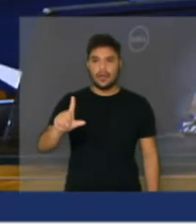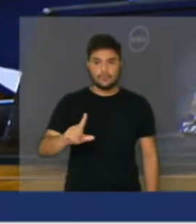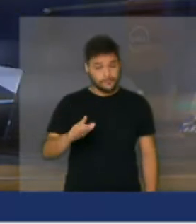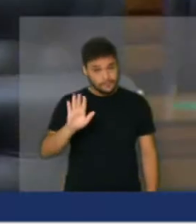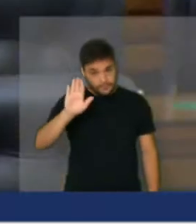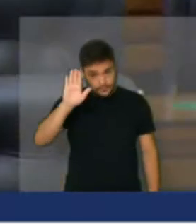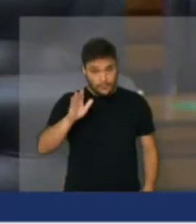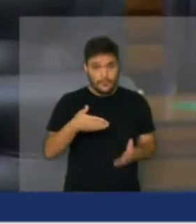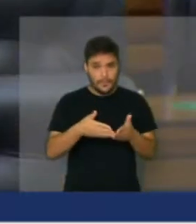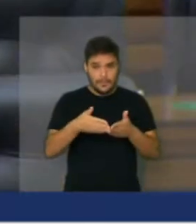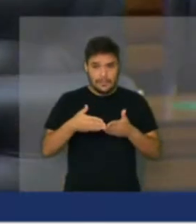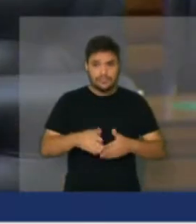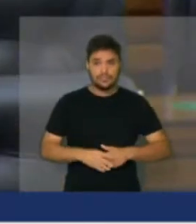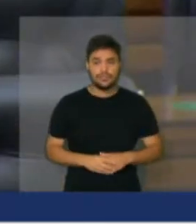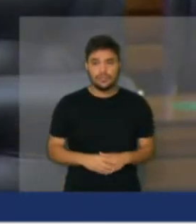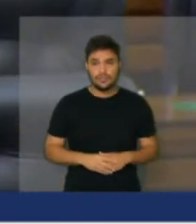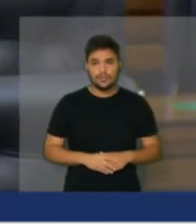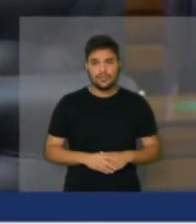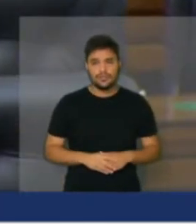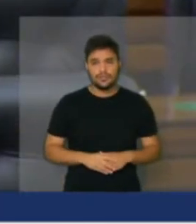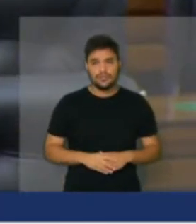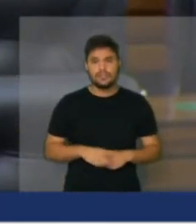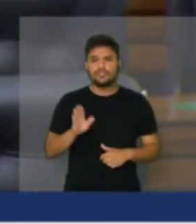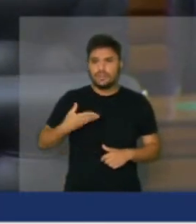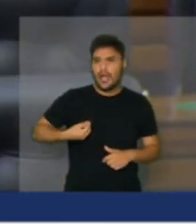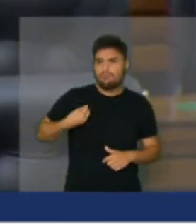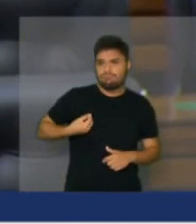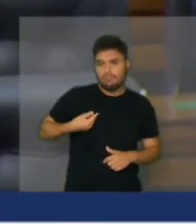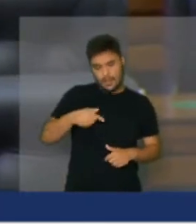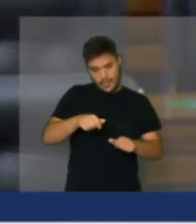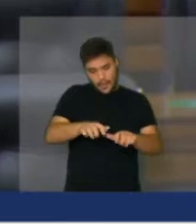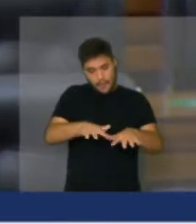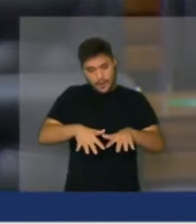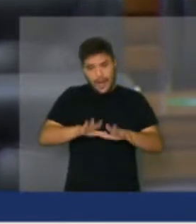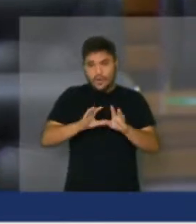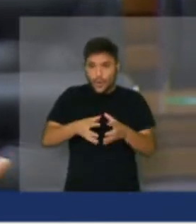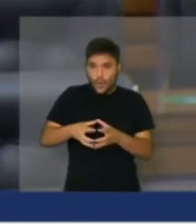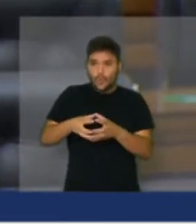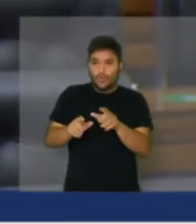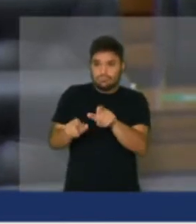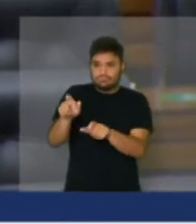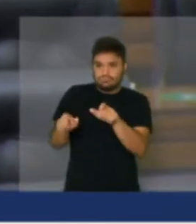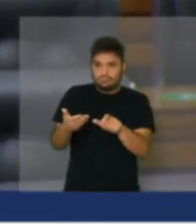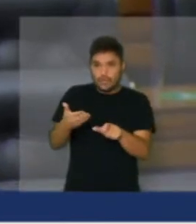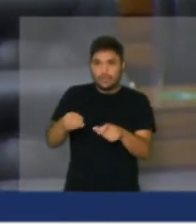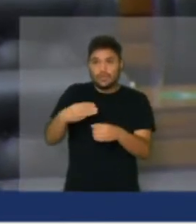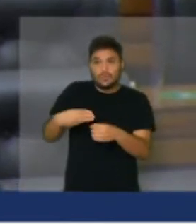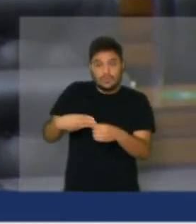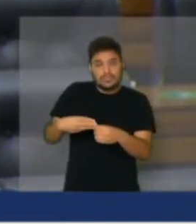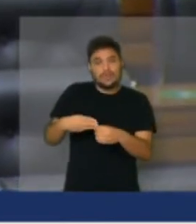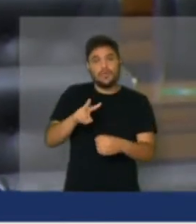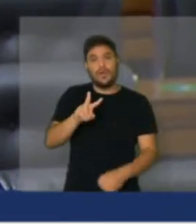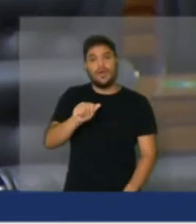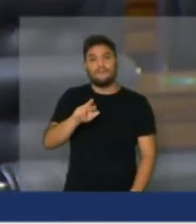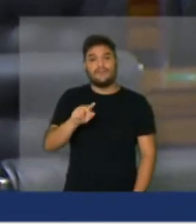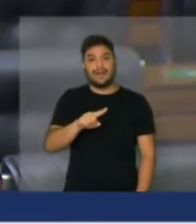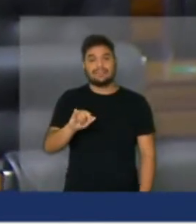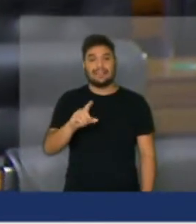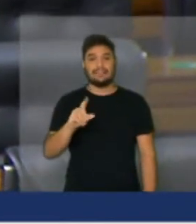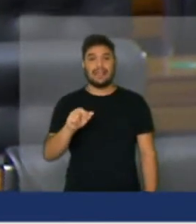ENCONTRA AQUI NO PLENÁRIO UMA DELEGAÇÃO DO MUNICÍPIO DE VÁRZEA DA ROÇA, COMANDADA PELO PREFEITO DANILO SALES,